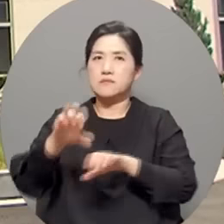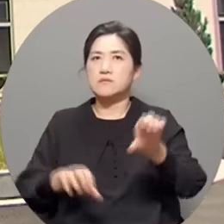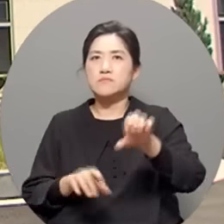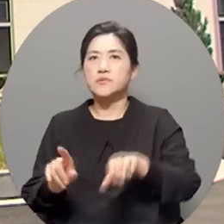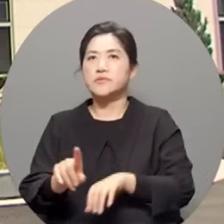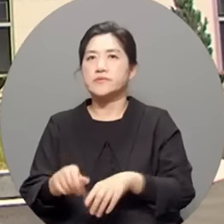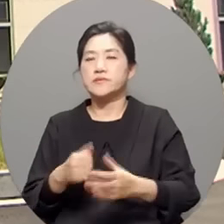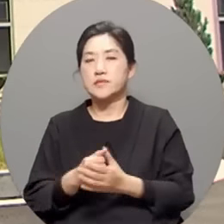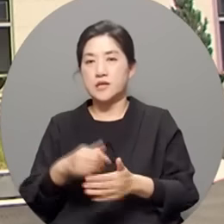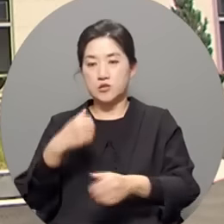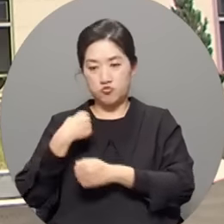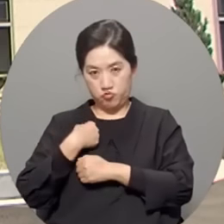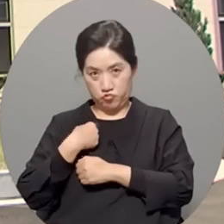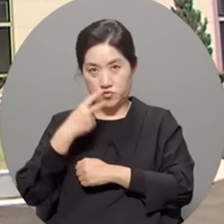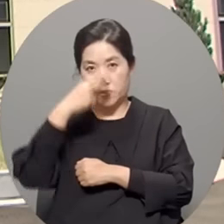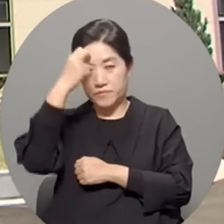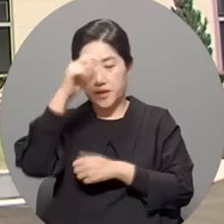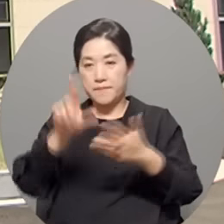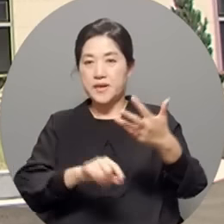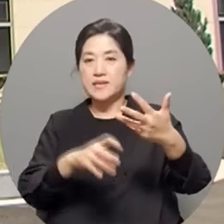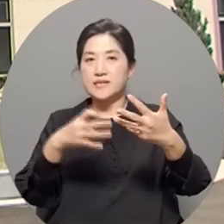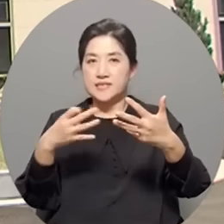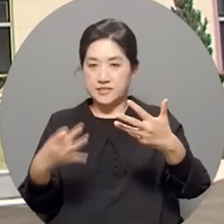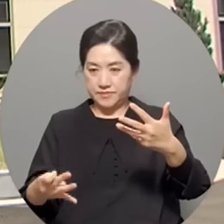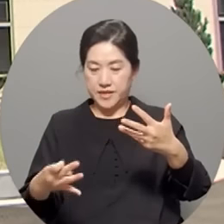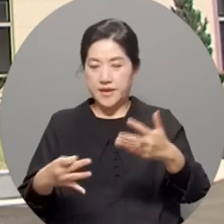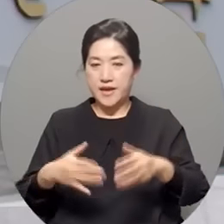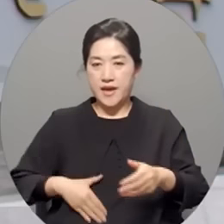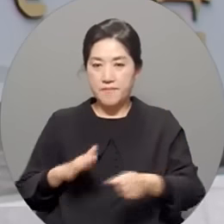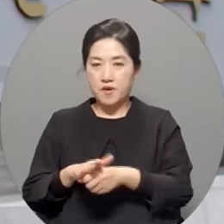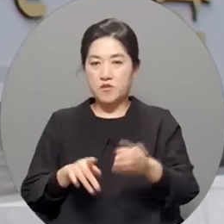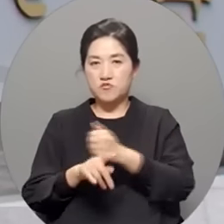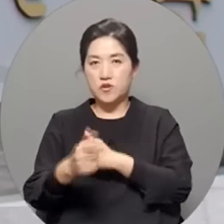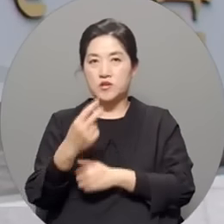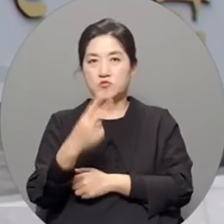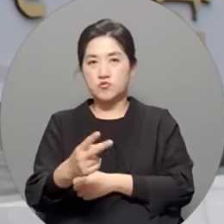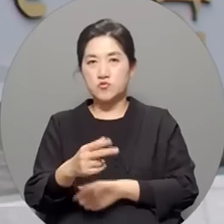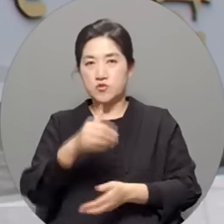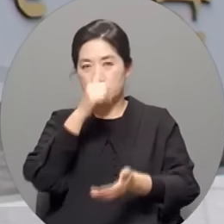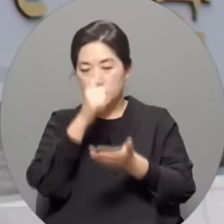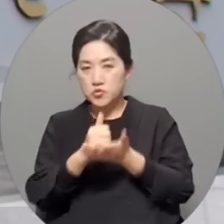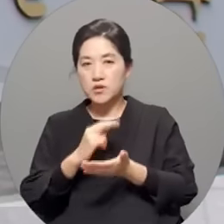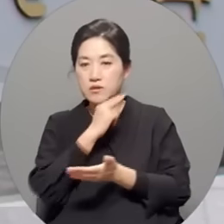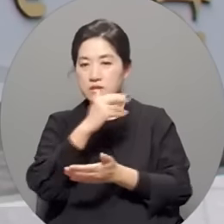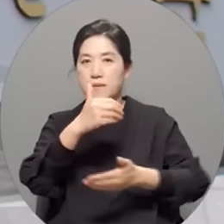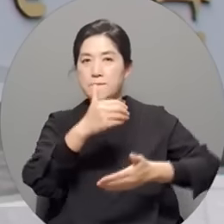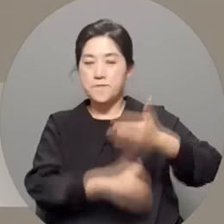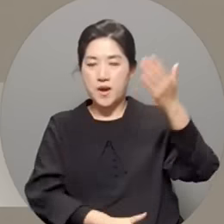거죠. (기자) 군 검찰은 이후 8월 14일에 해병대수사관 2명을 혐의자에게 빼며 박 대령의